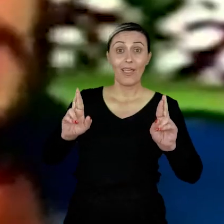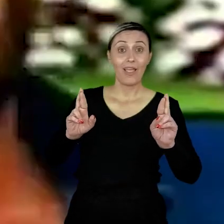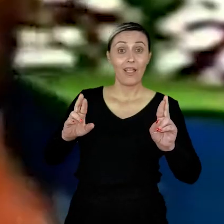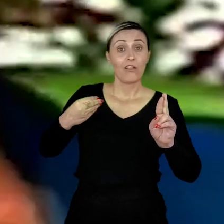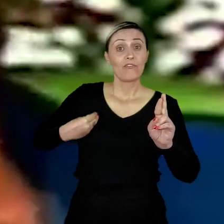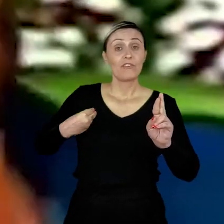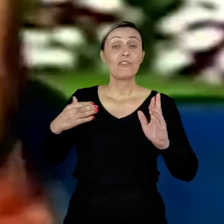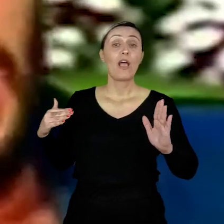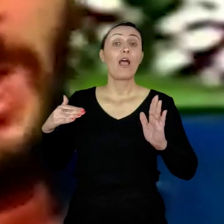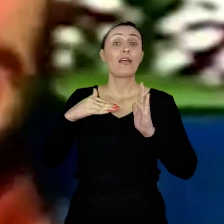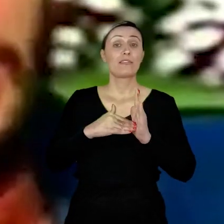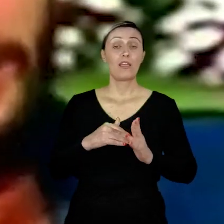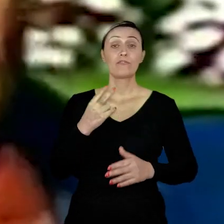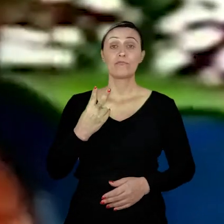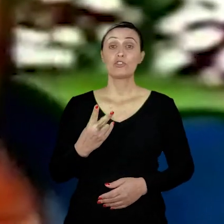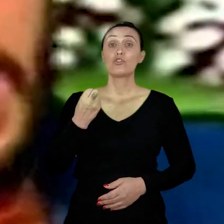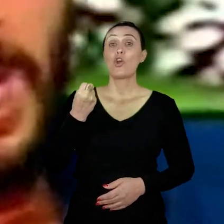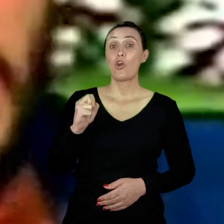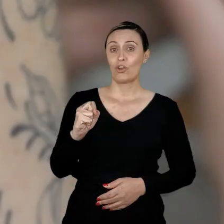até os meus 28 anos.